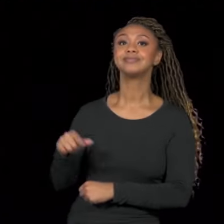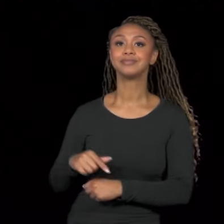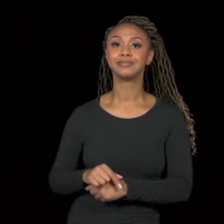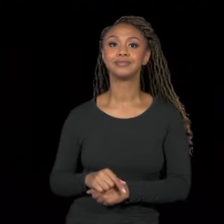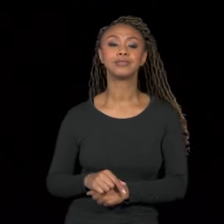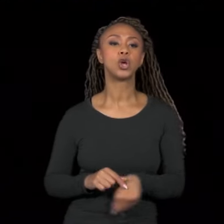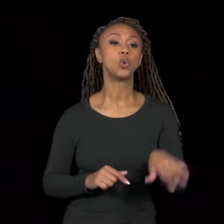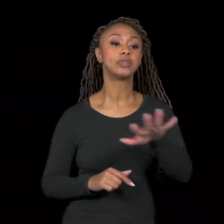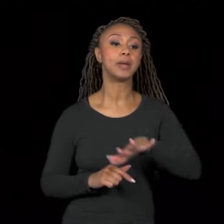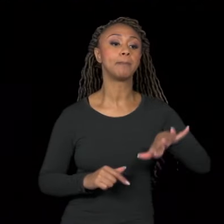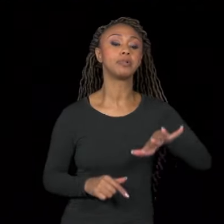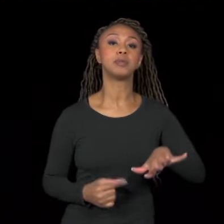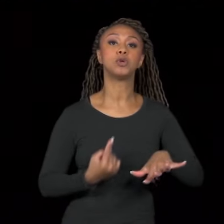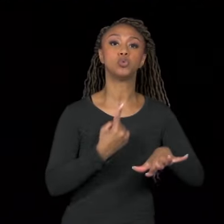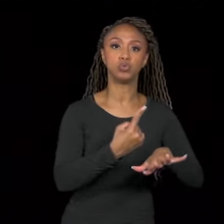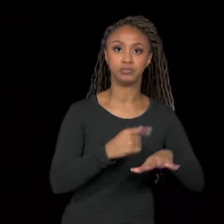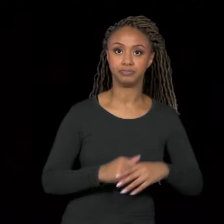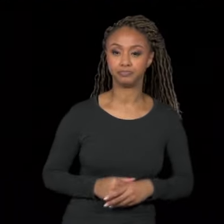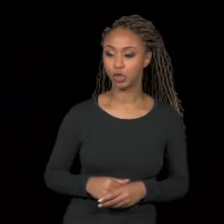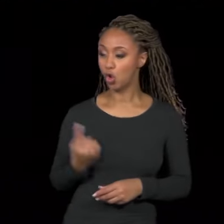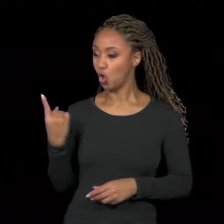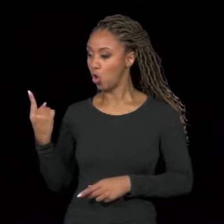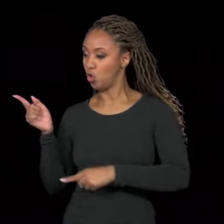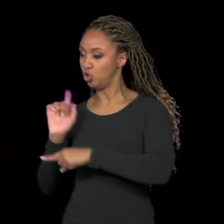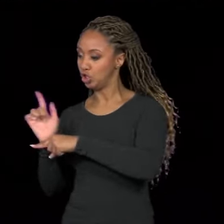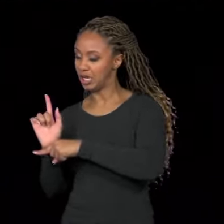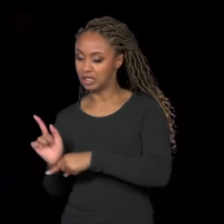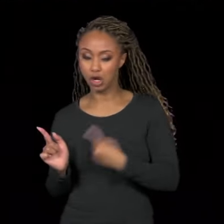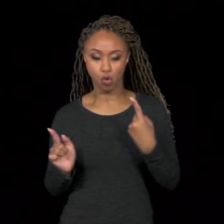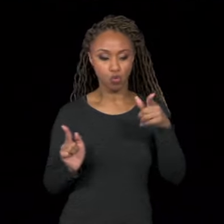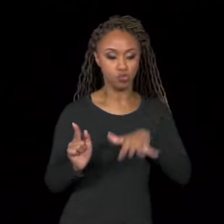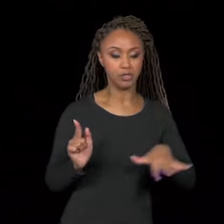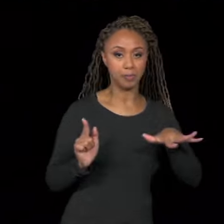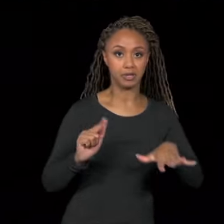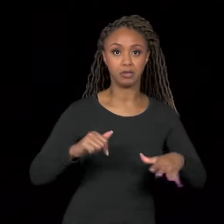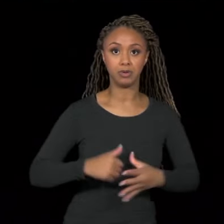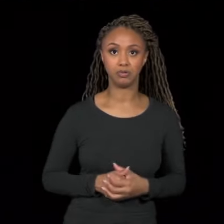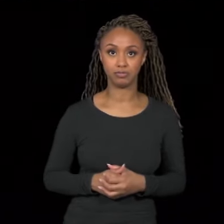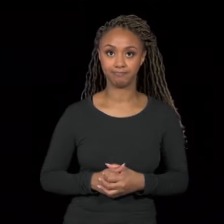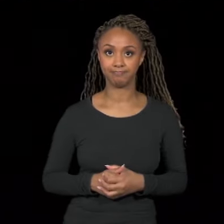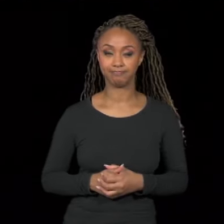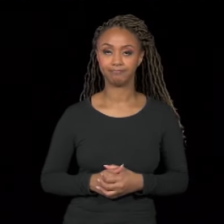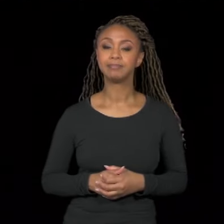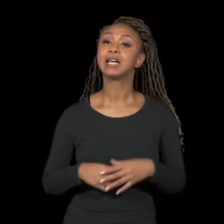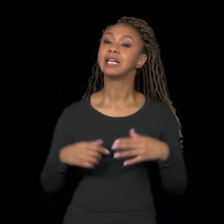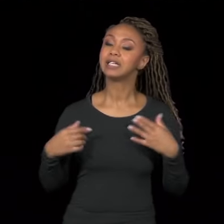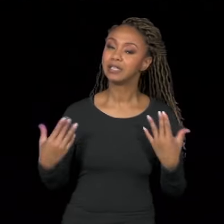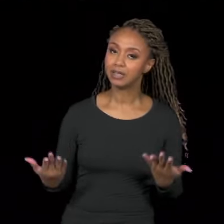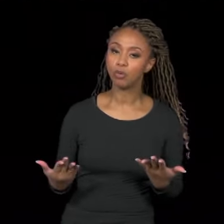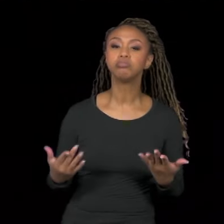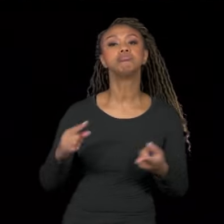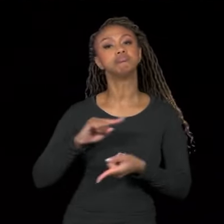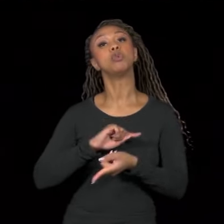UM DEPARTAMENTO É GERENCIADO POR UM FUNCIONÁRIO. ENTÃO, SEMPRE VAI TER... ESSE RELACIONAMENTO SE